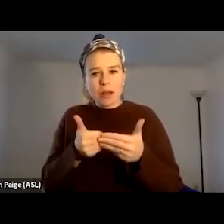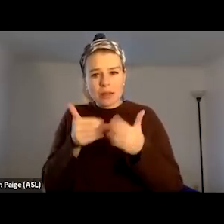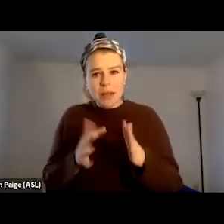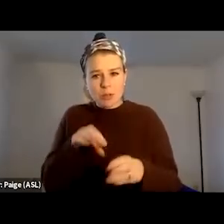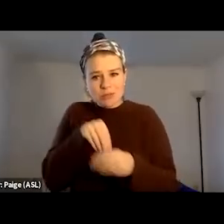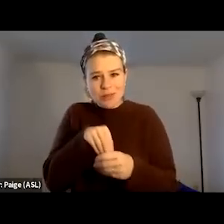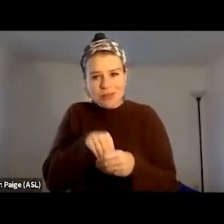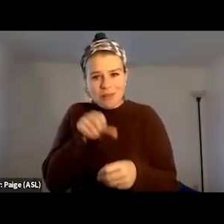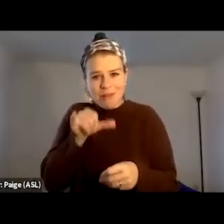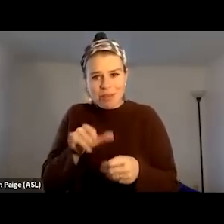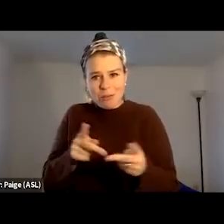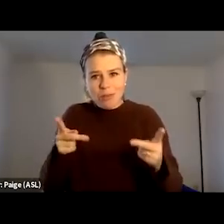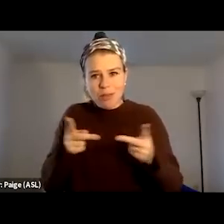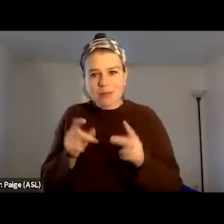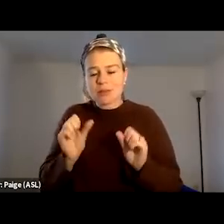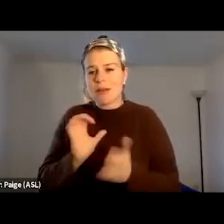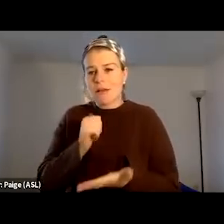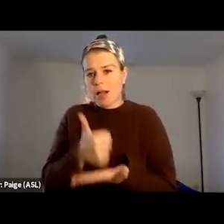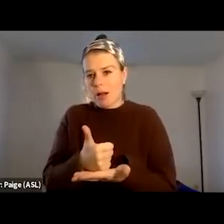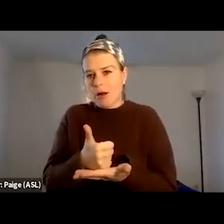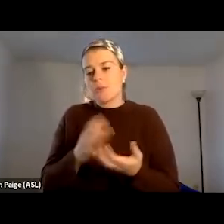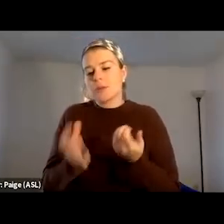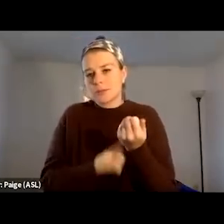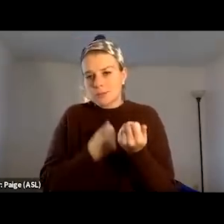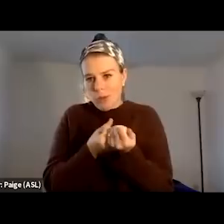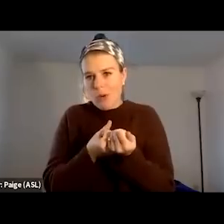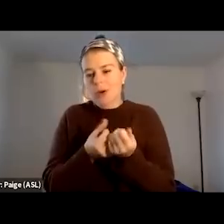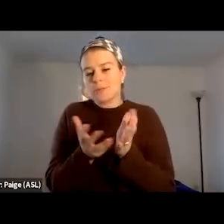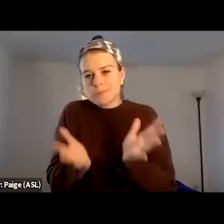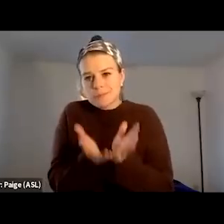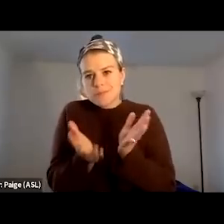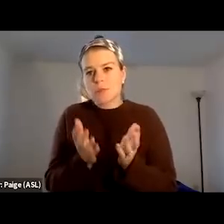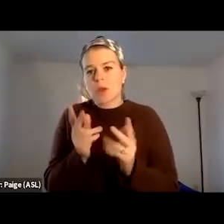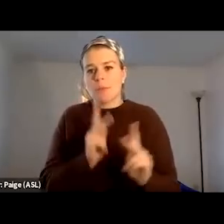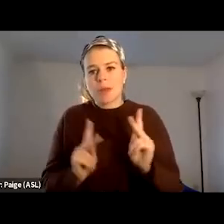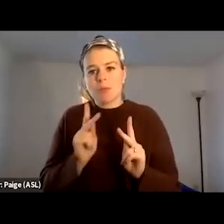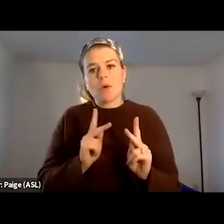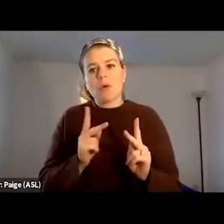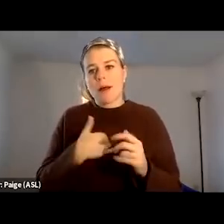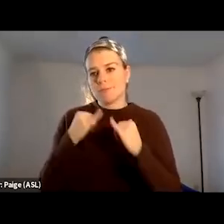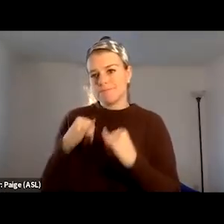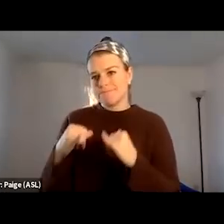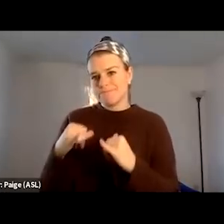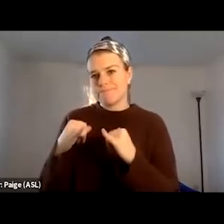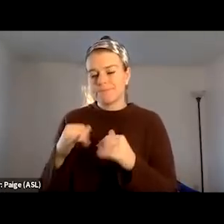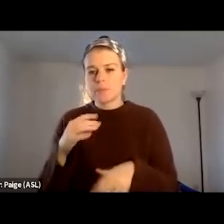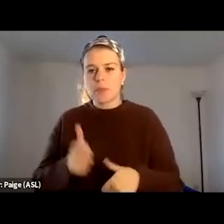pueden ayudarnos a ofrecer un espacio de apoyo donde las personas tienen la misma experiencia vivida, y puede ser un entorno más seguro